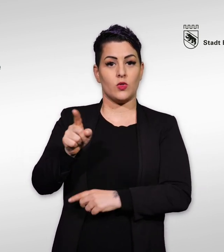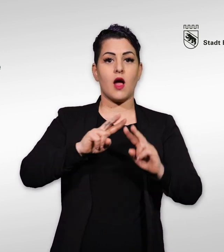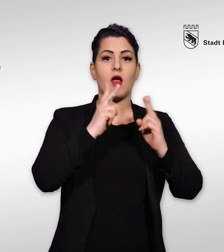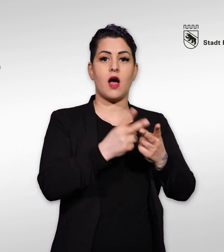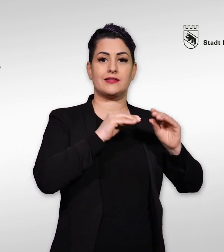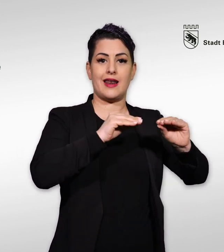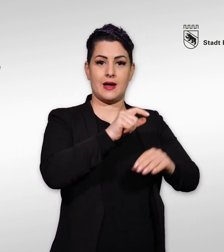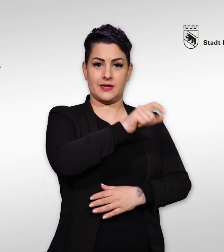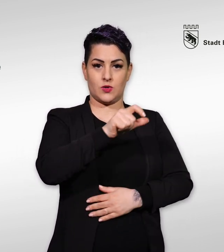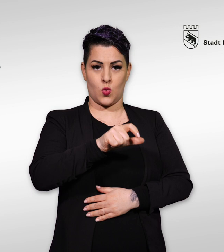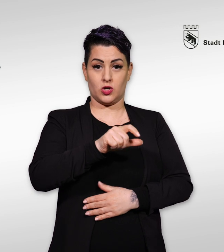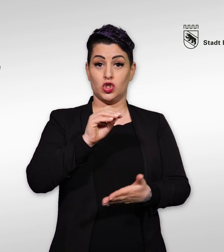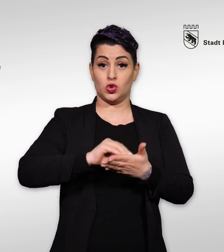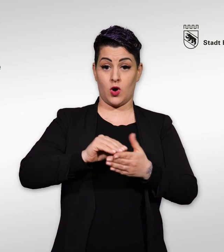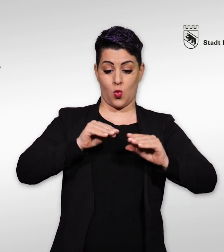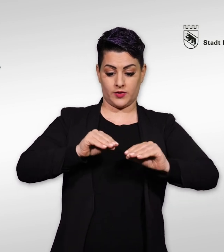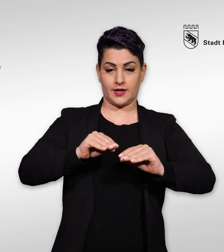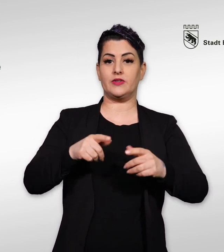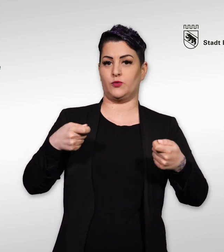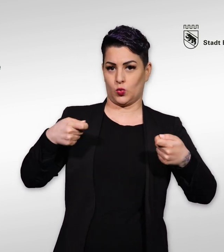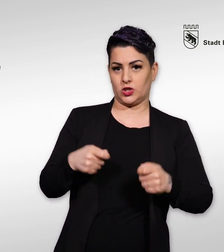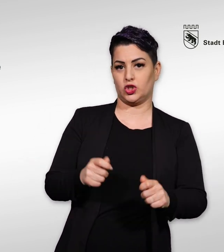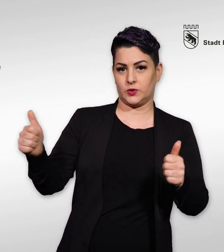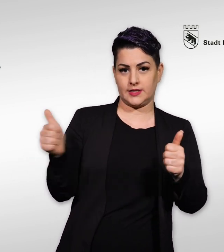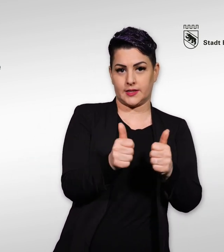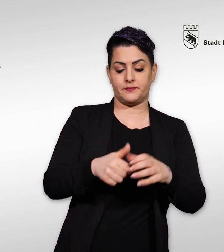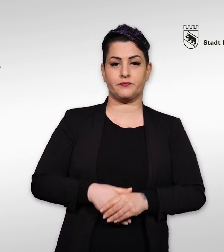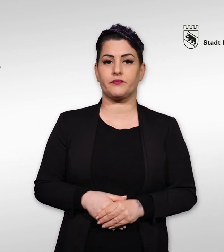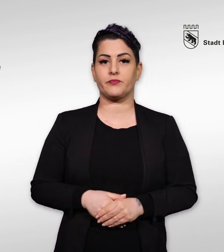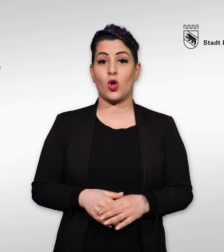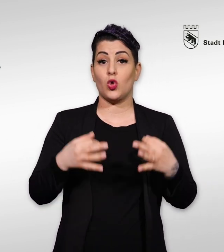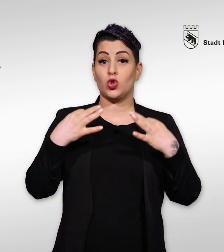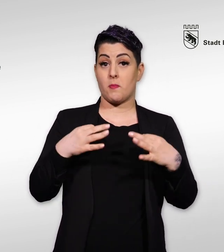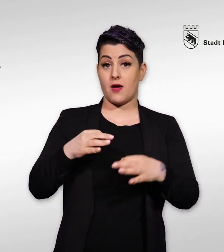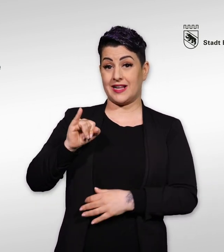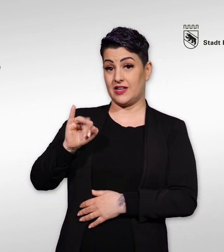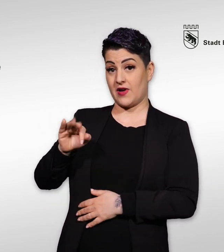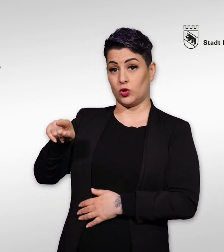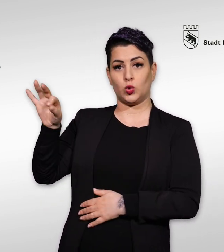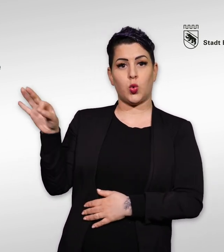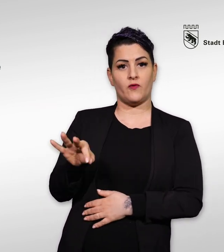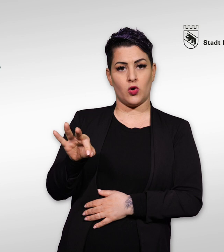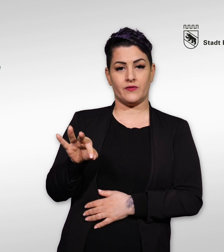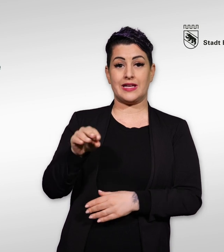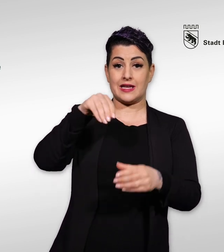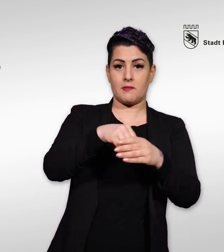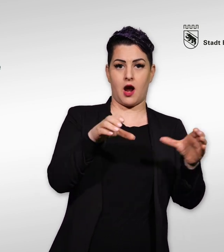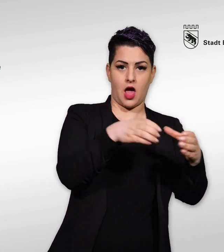der integrativen Förderung (IF) die Klassenlehrpersonen im Unterricht. In der Regel findet die IF in der Klasse oder als Gruppenunterricht ausserhalb